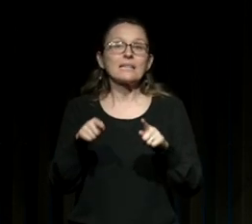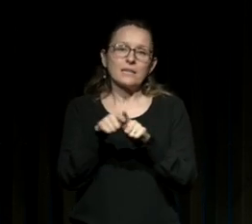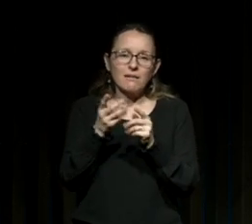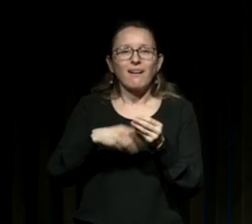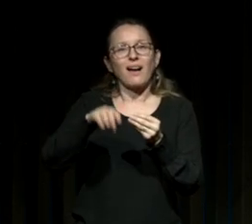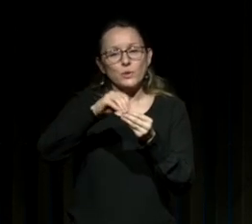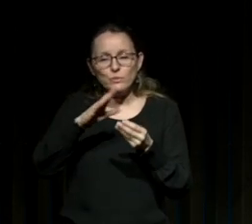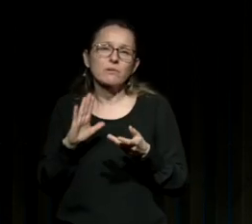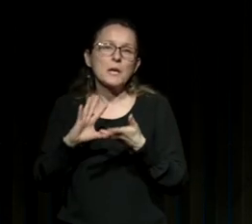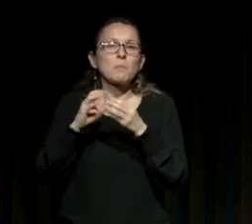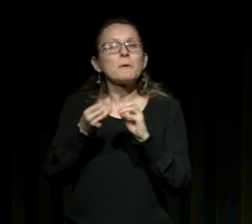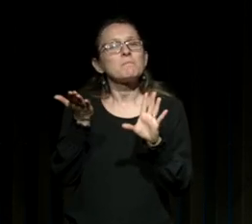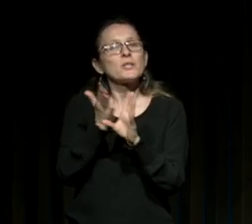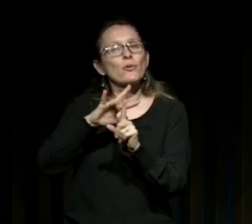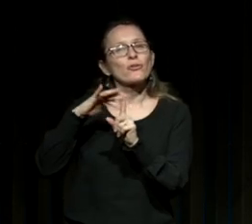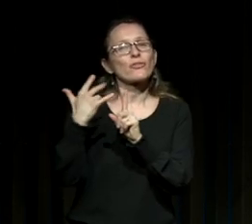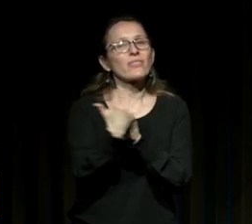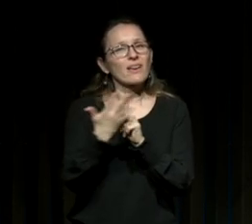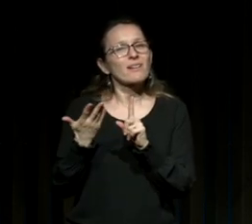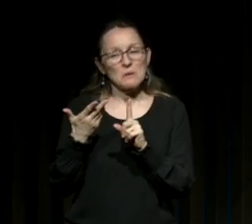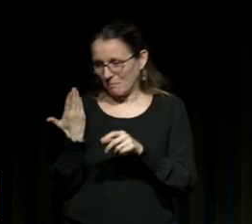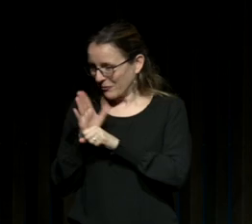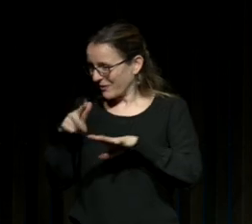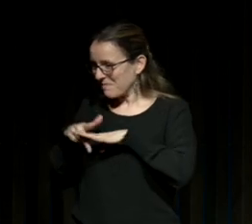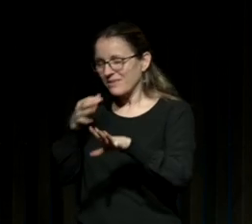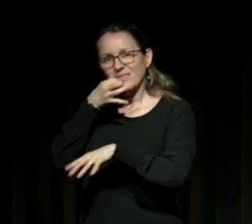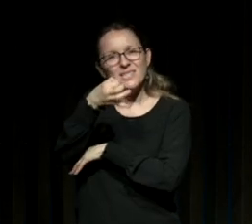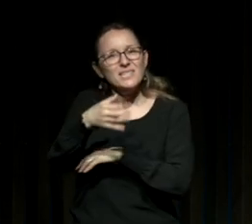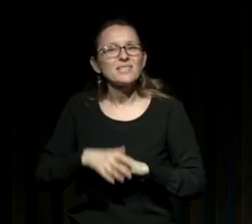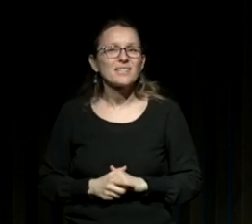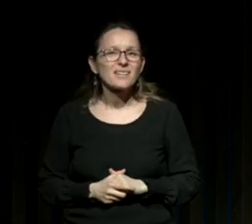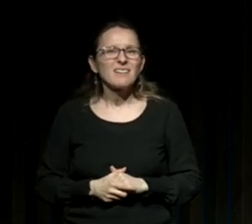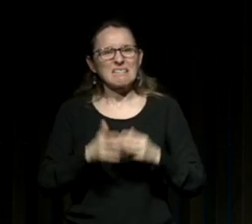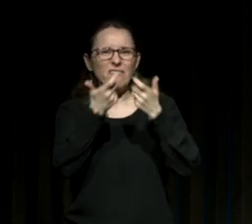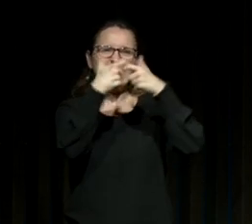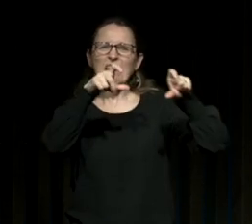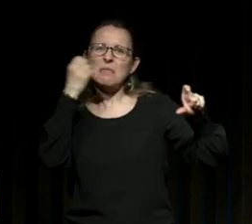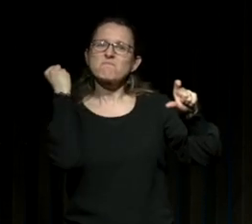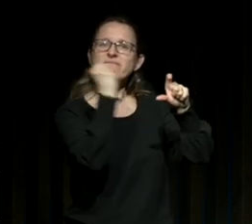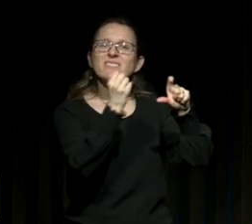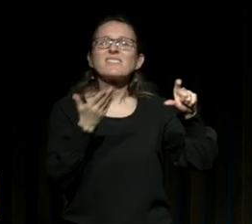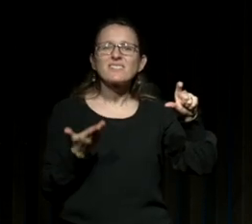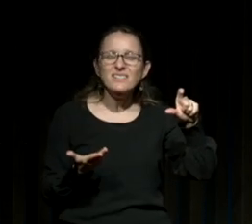avec lesquels j'ai entamé cette présentation la stigmatisation la la dépression la diminution de